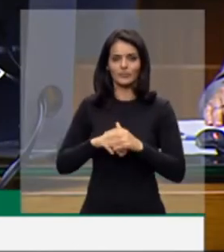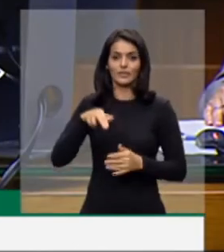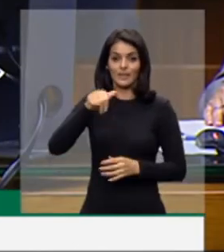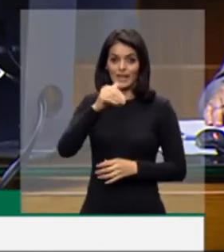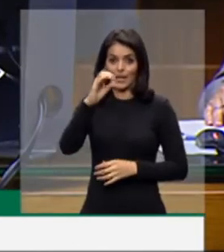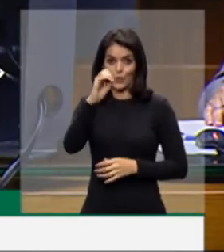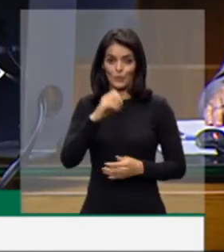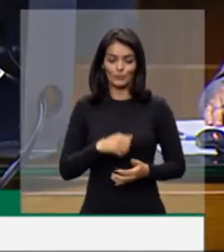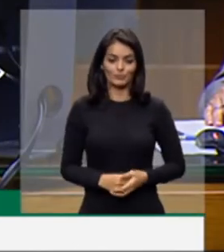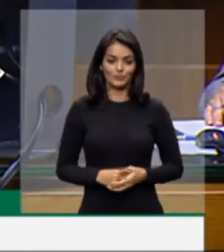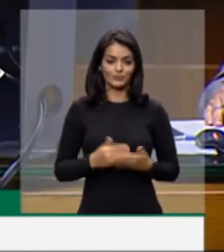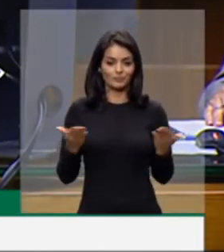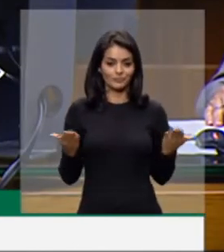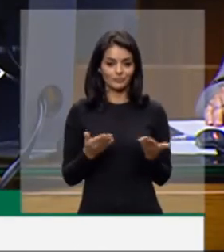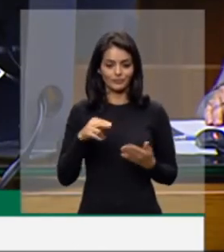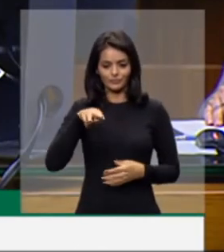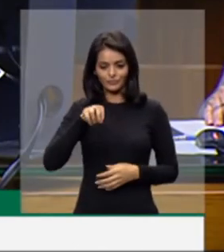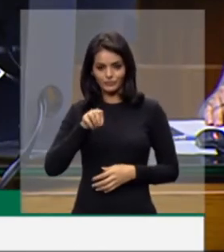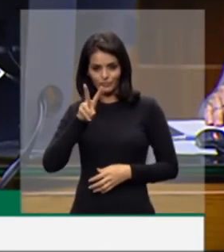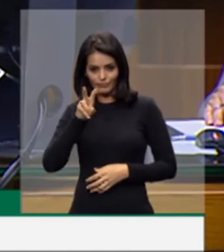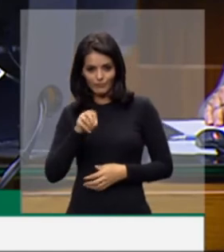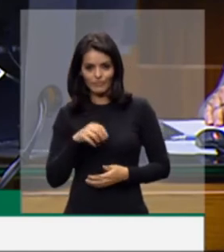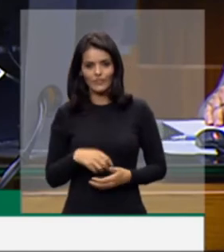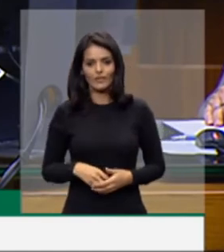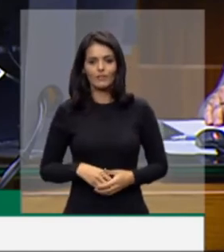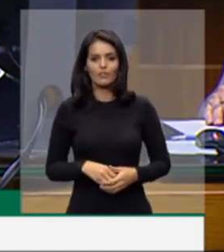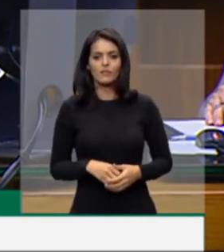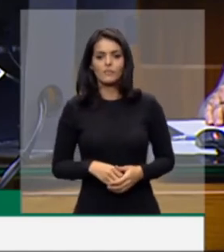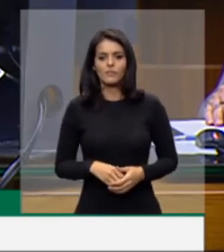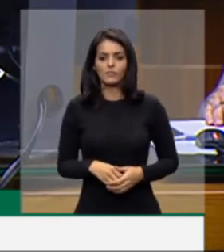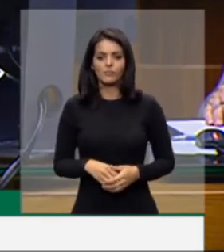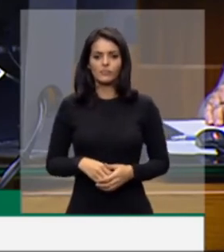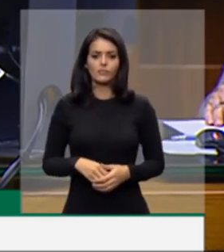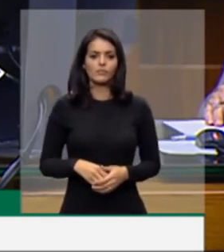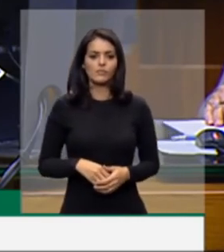PROJETO FAZ, RAZÃO PELA QUAL SOMOS CONTRA O REQUERIMENTO